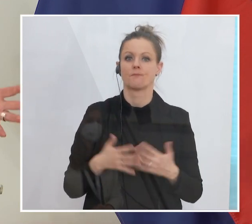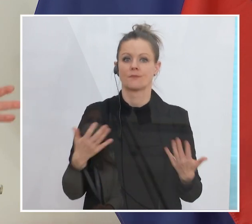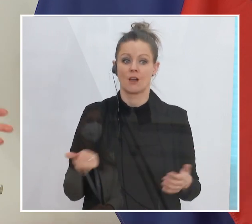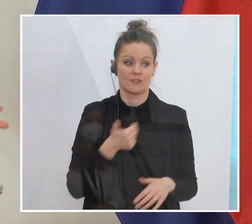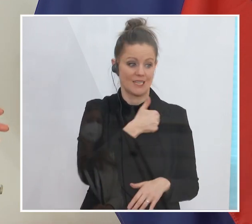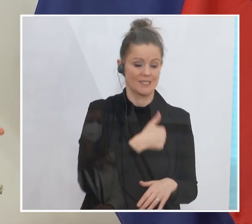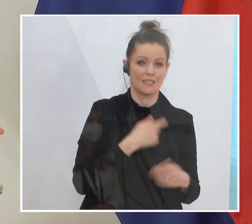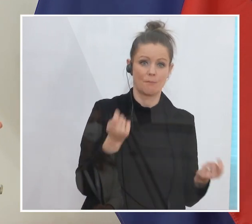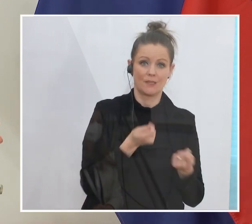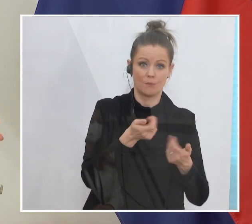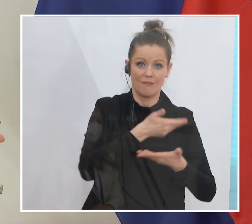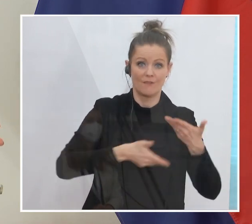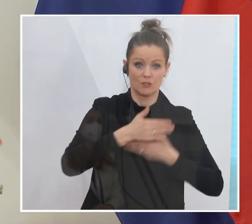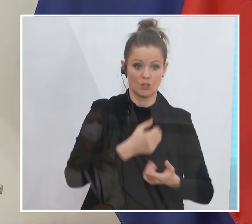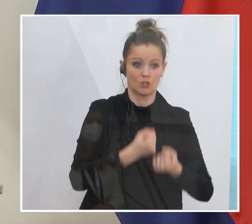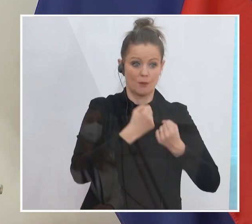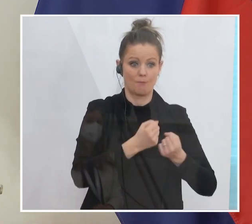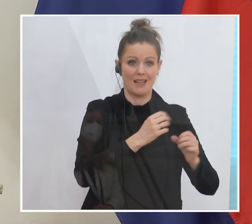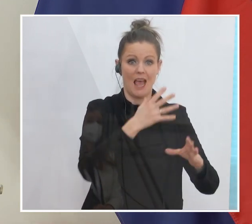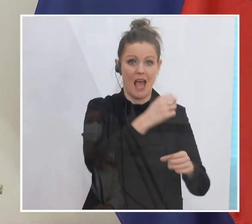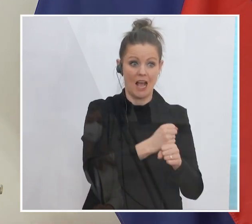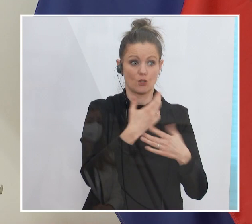wir die Betriebe einmal wirtschaftlich so stabil halten, dass sie auch durch diese Zeit kommen,